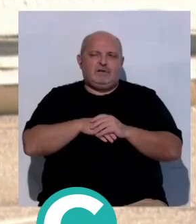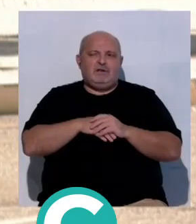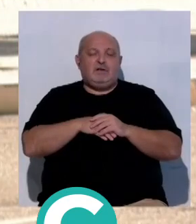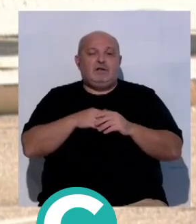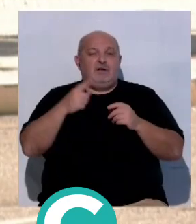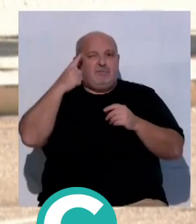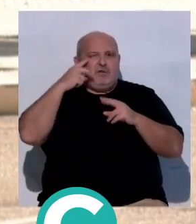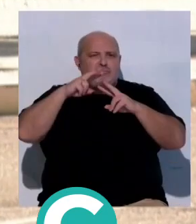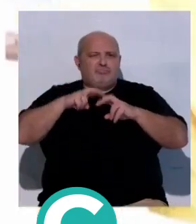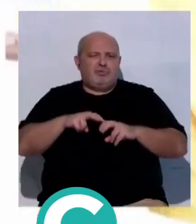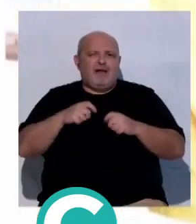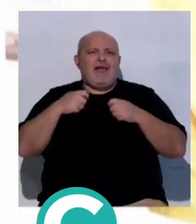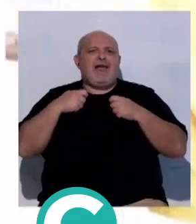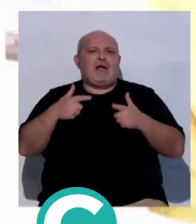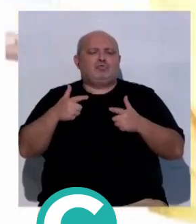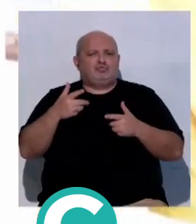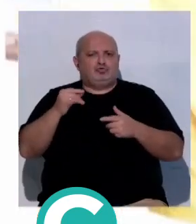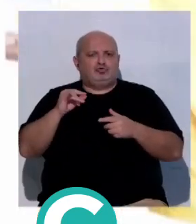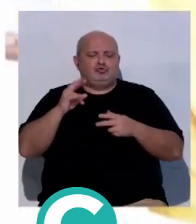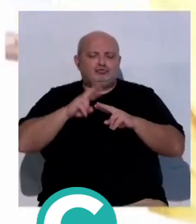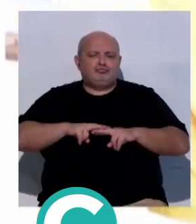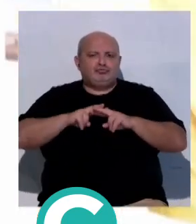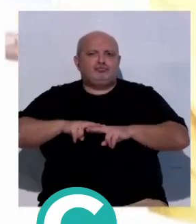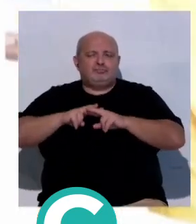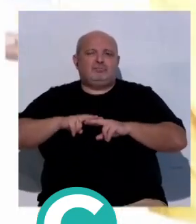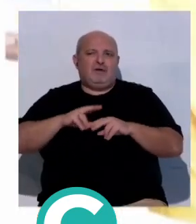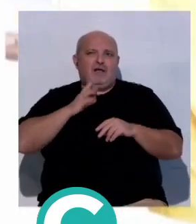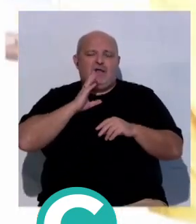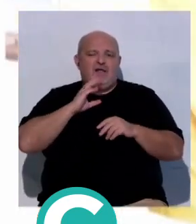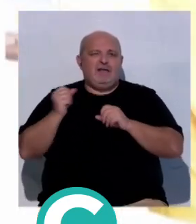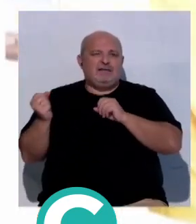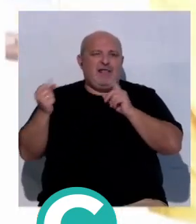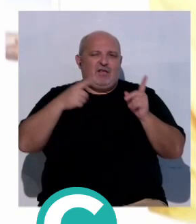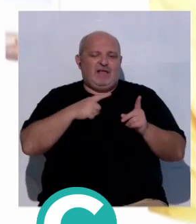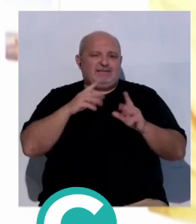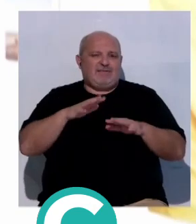costes que conllevaría eh según me transmitió el el trasladar allí la escuela de hostelería